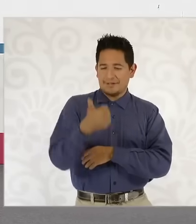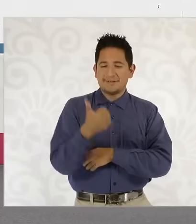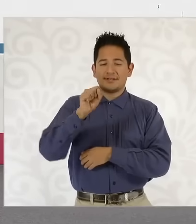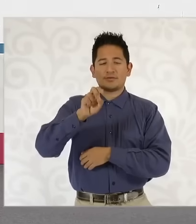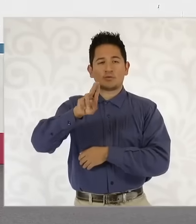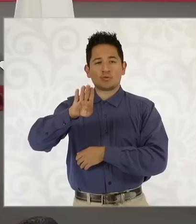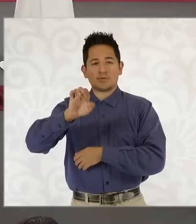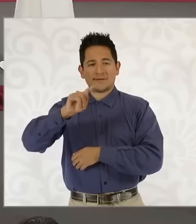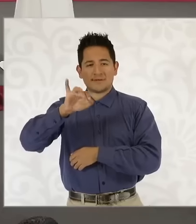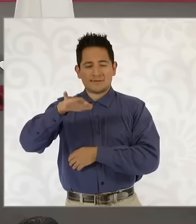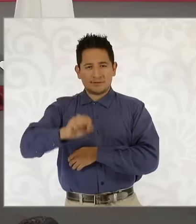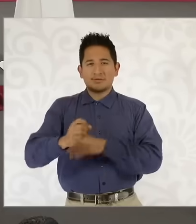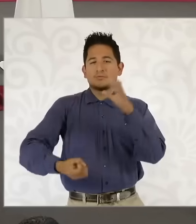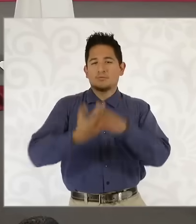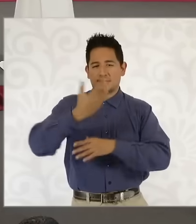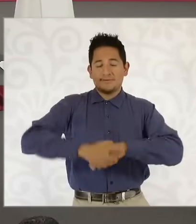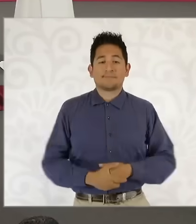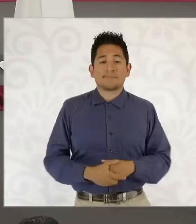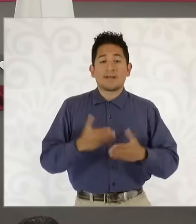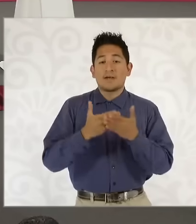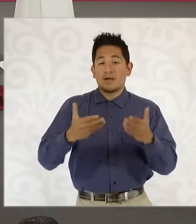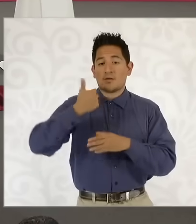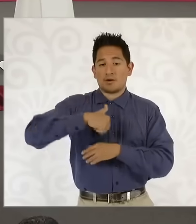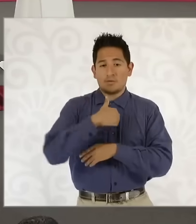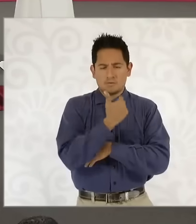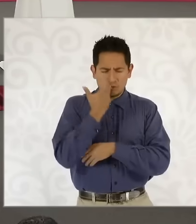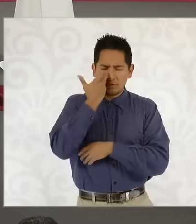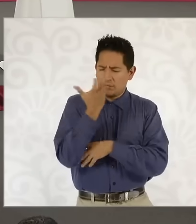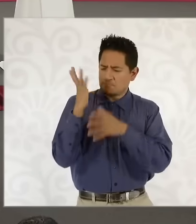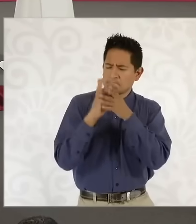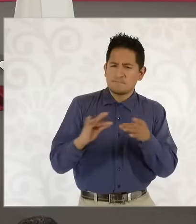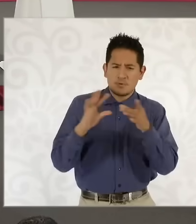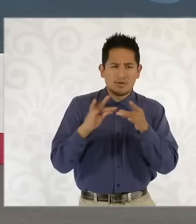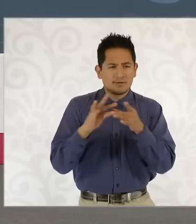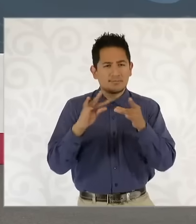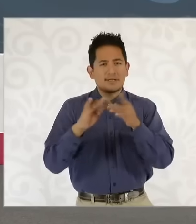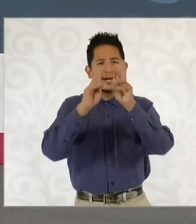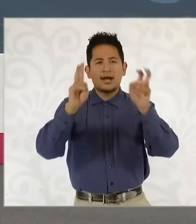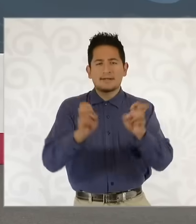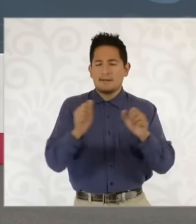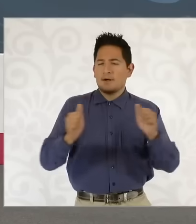Adelante. Queremos platicarles también cómo estamos atendiendo con innovación los la